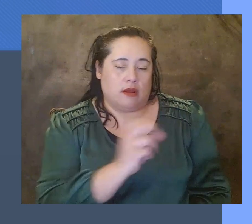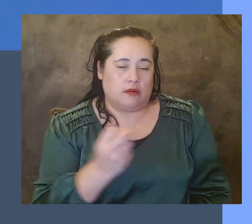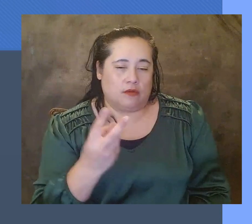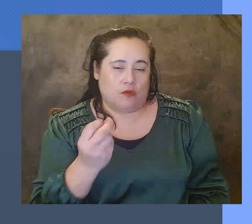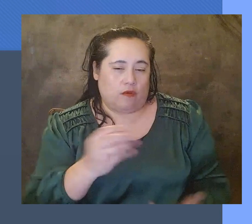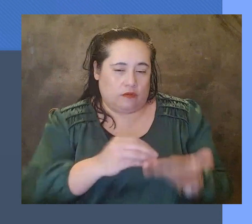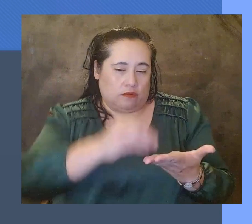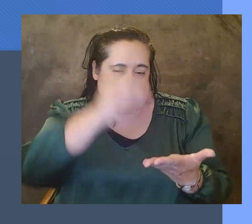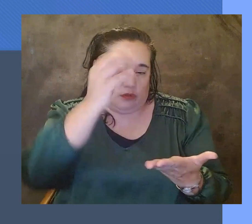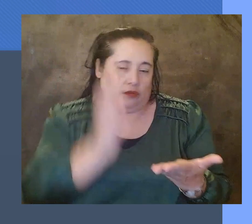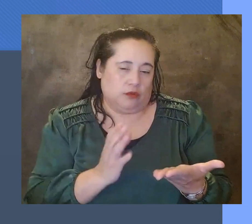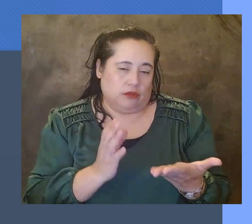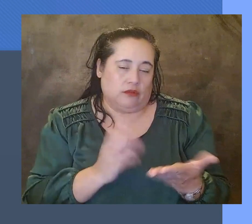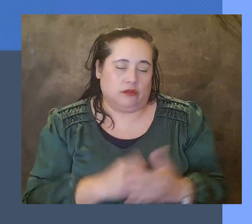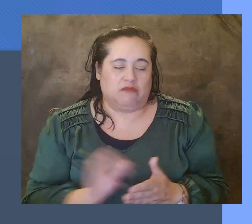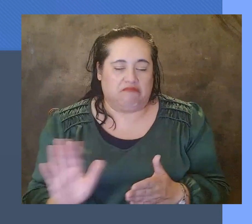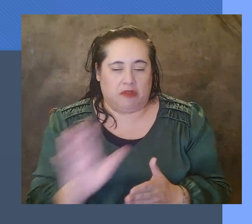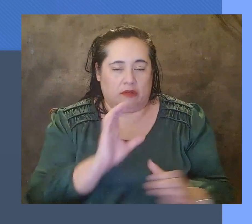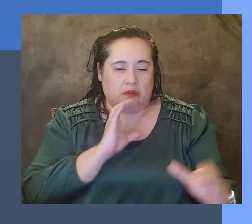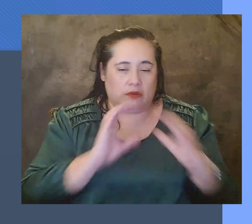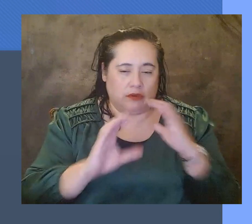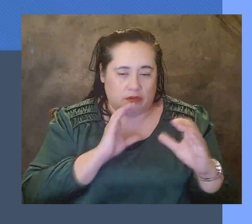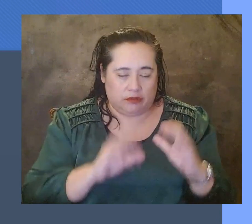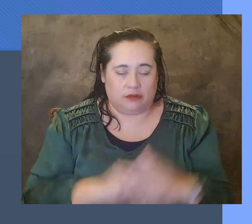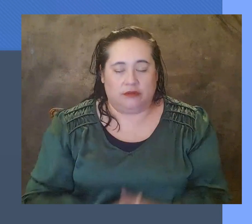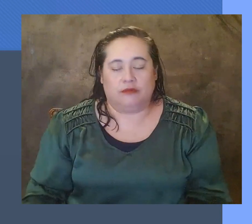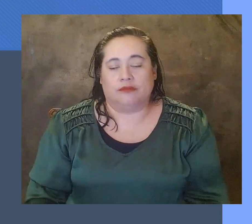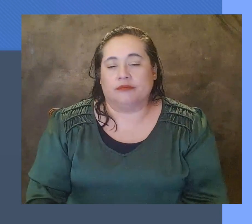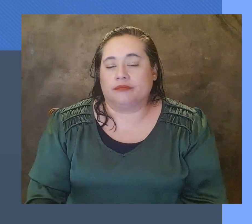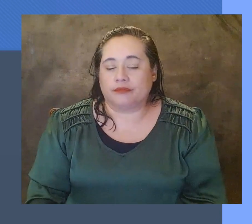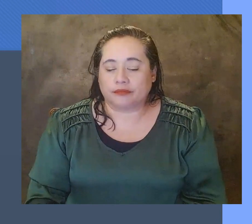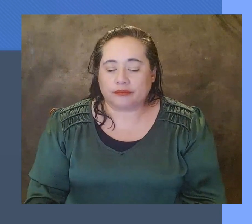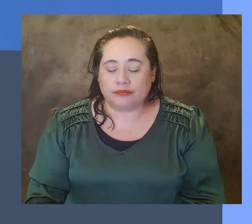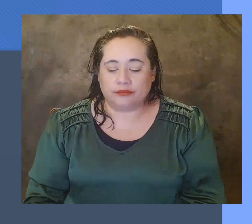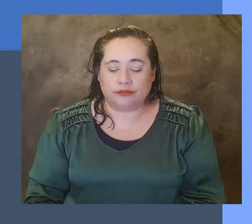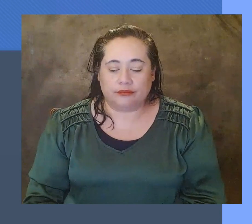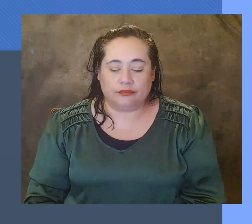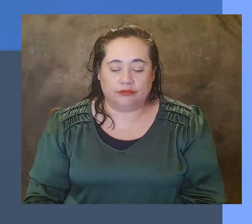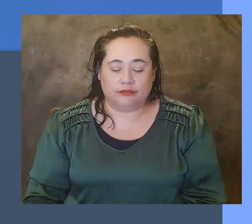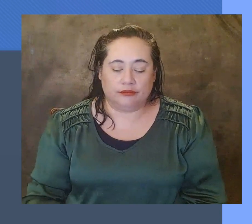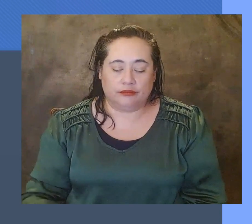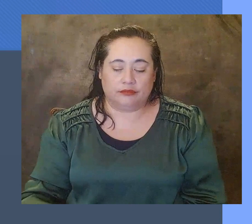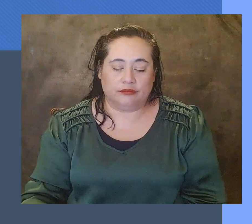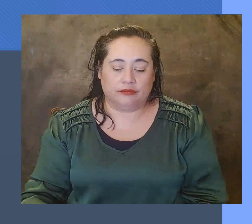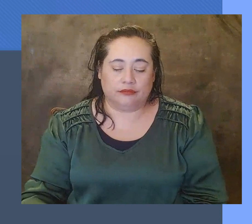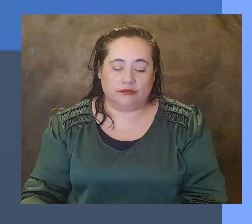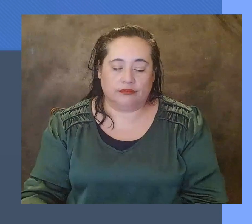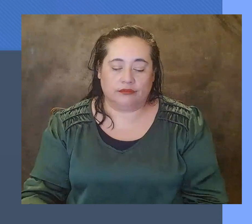comunicación de los estudiantes sordos y ... estudiantes con dificultades auditivas